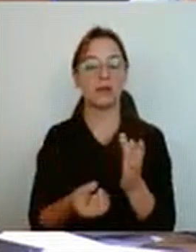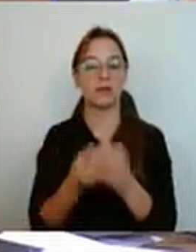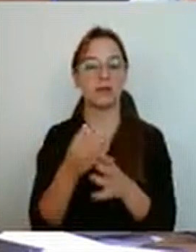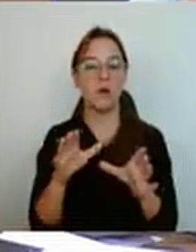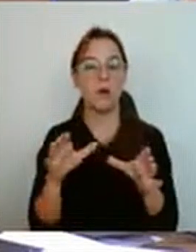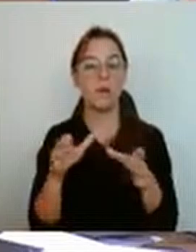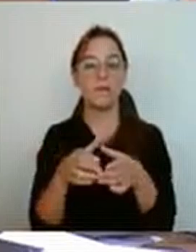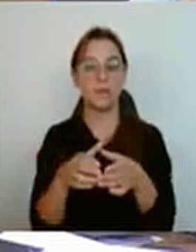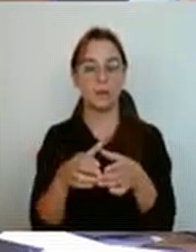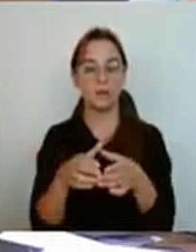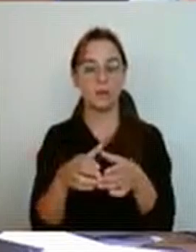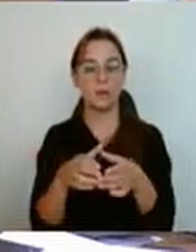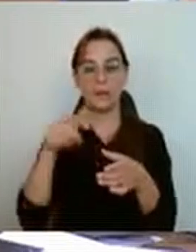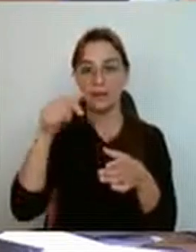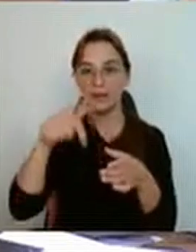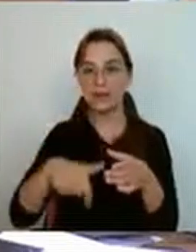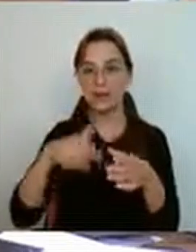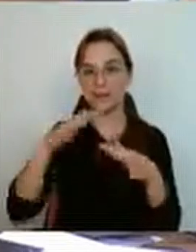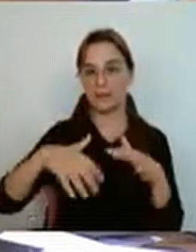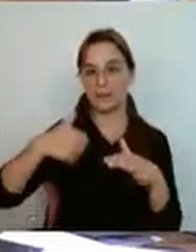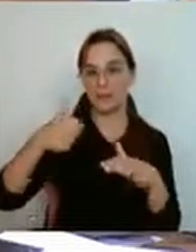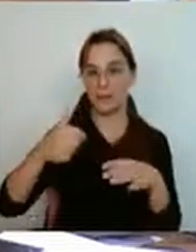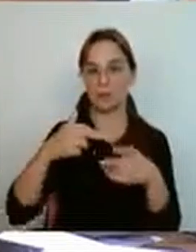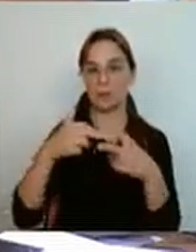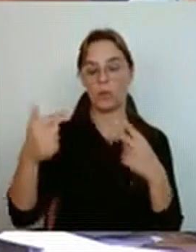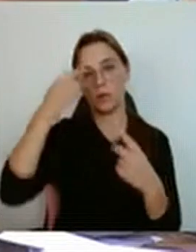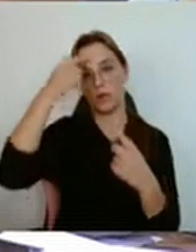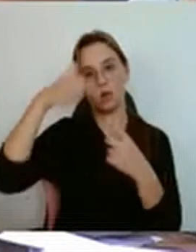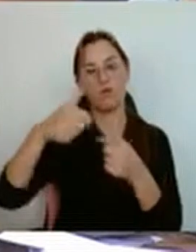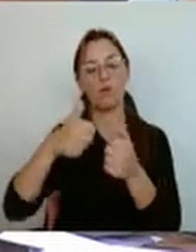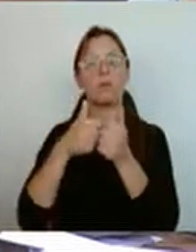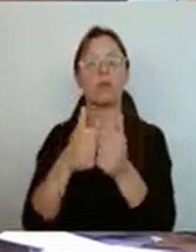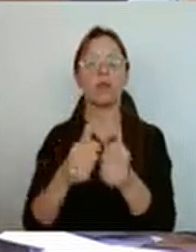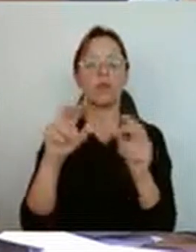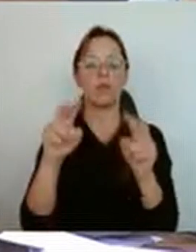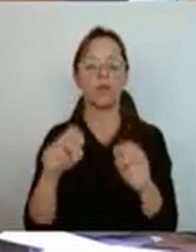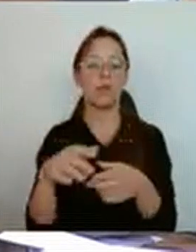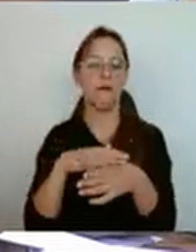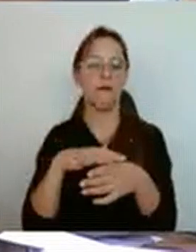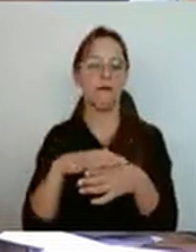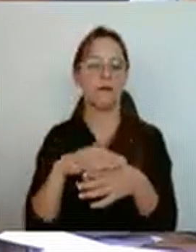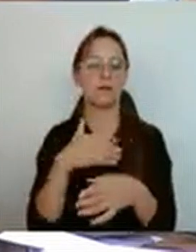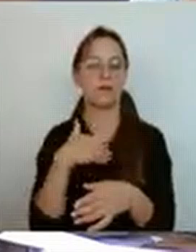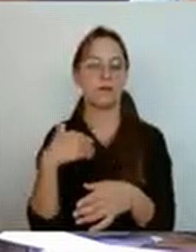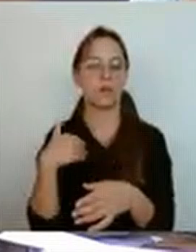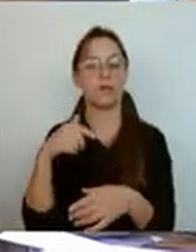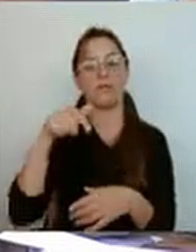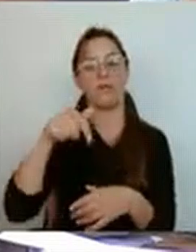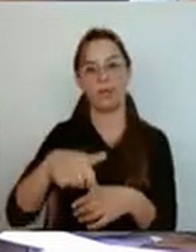Municipal de acompanhamento das questões no domínio da Saúde no Município de